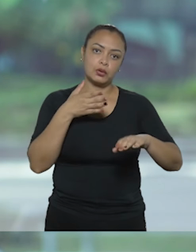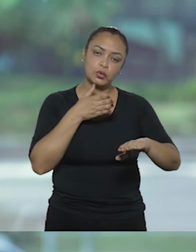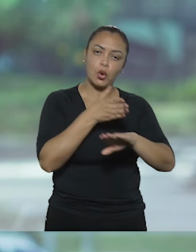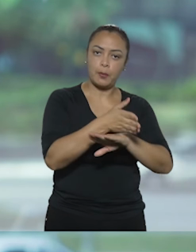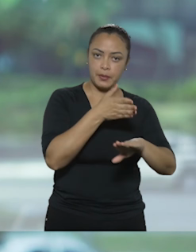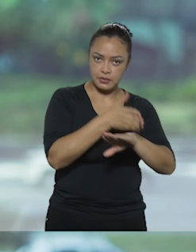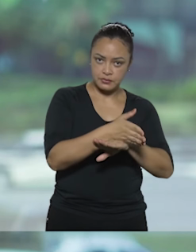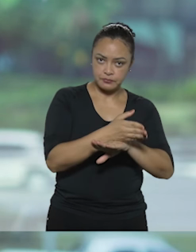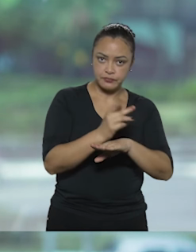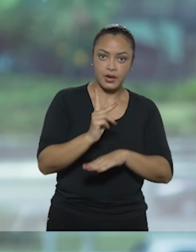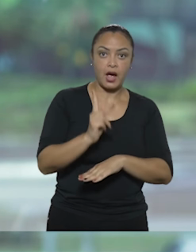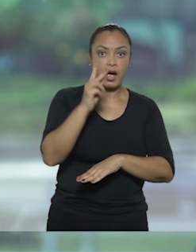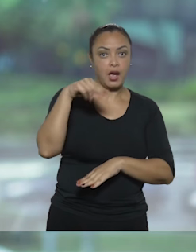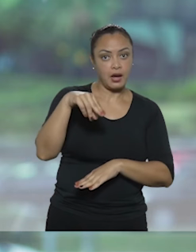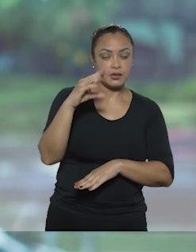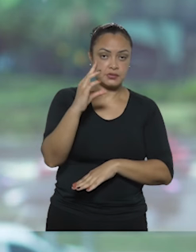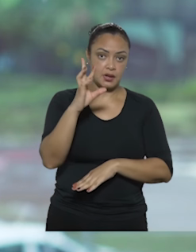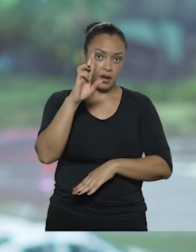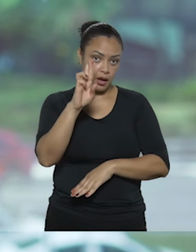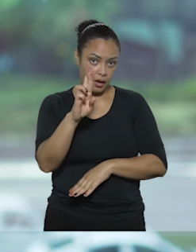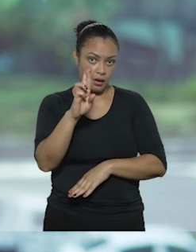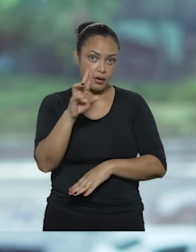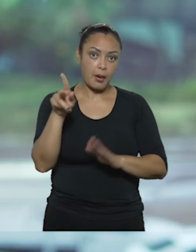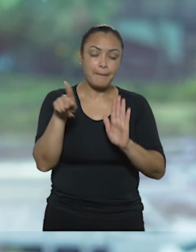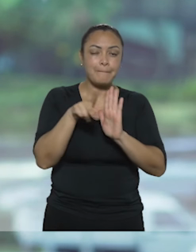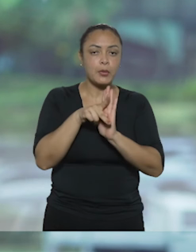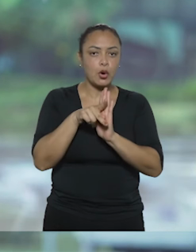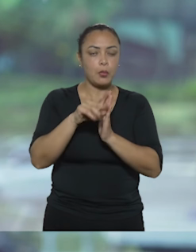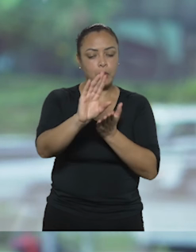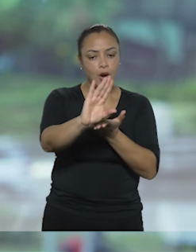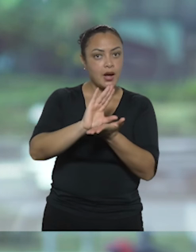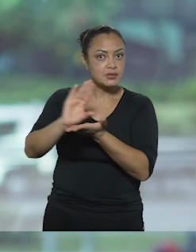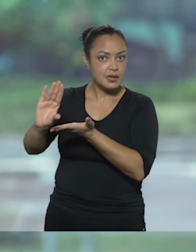do KNCR, é um fundo de recebíveis referenciado no CDI.